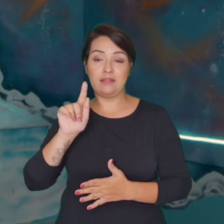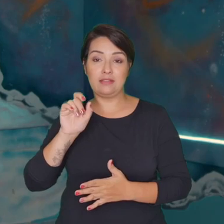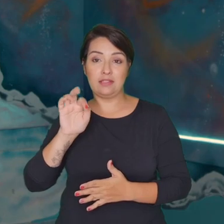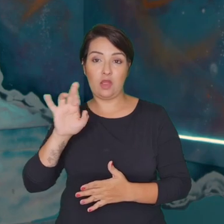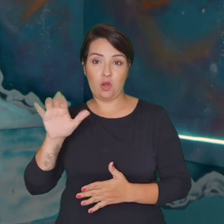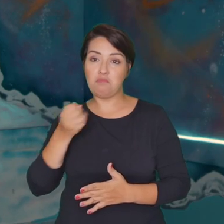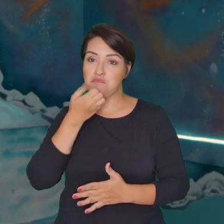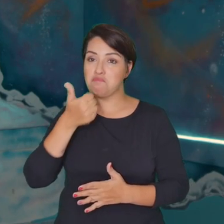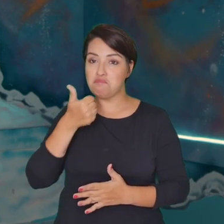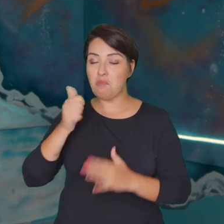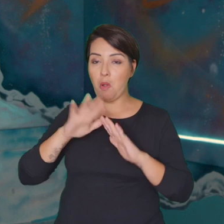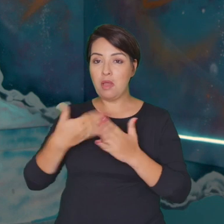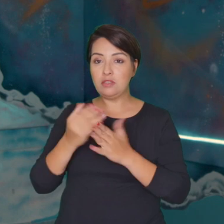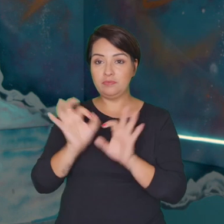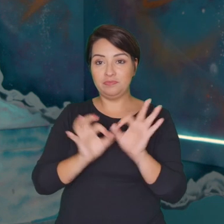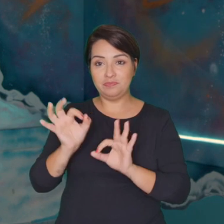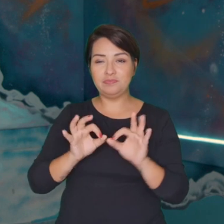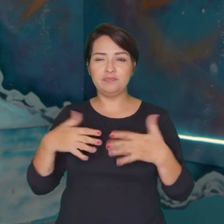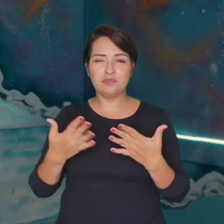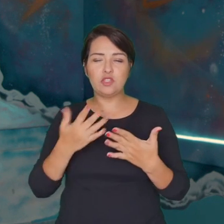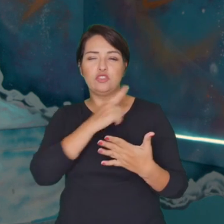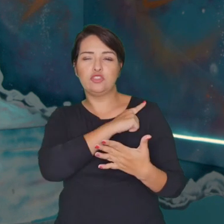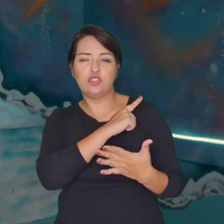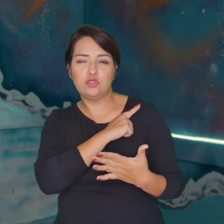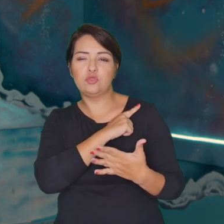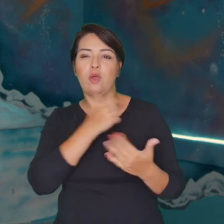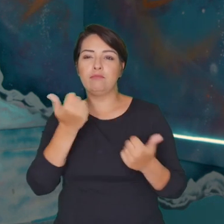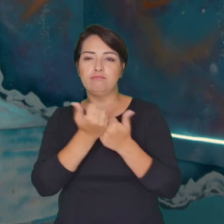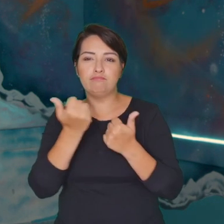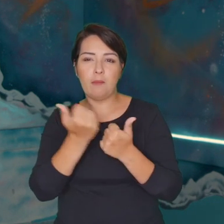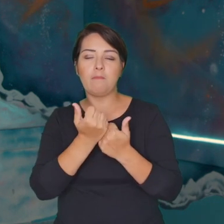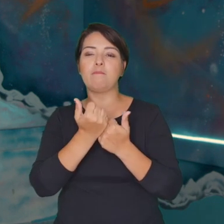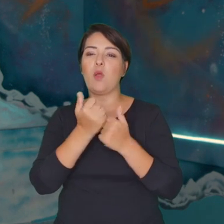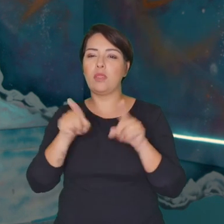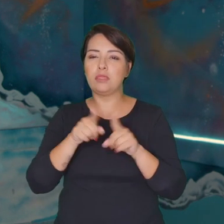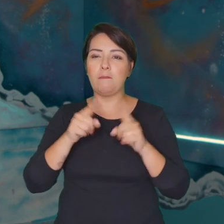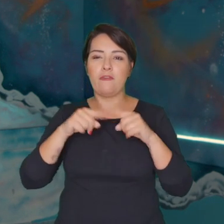Os gestores, os professores, os funcionários, os colaboradores, os alunos, todos se apropriaram do tema.